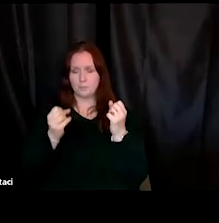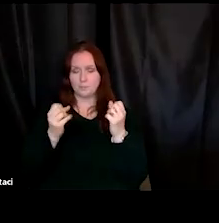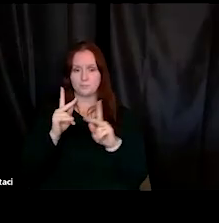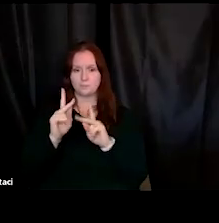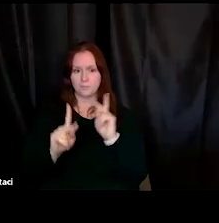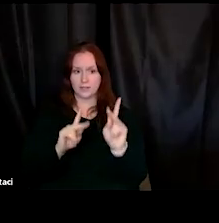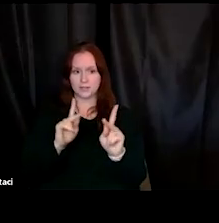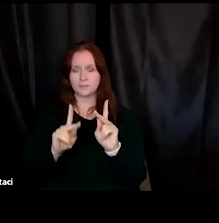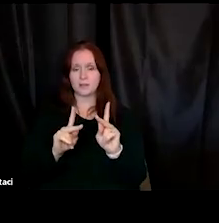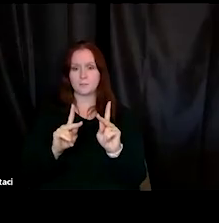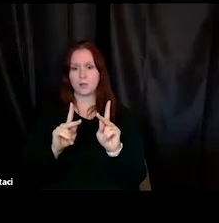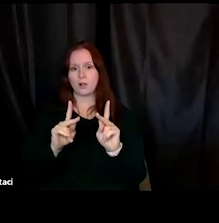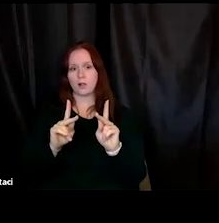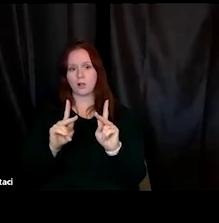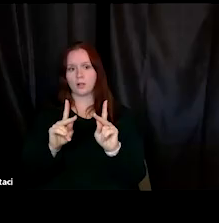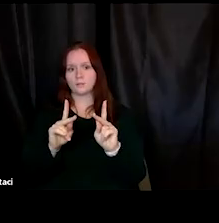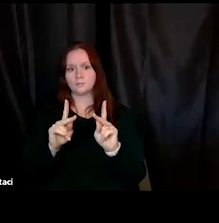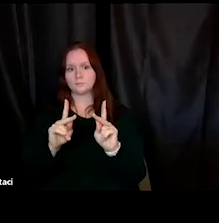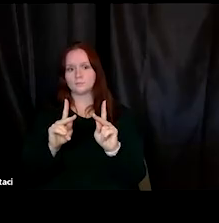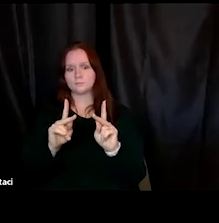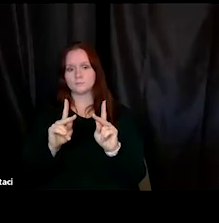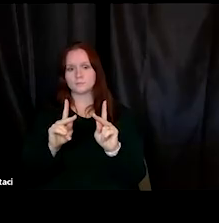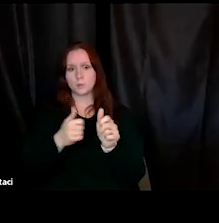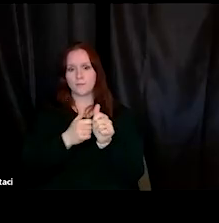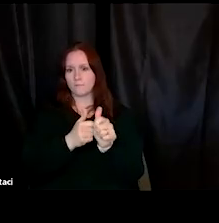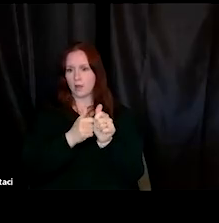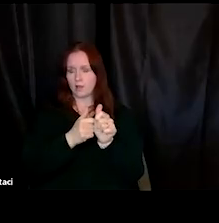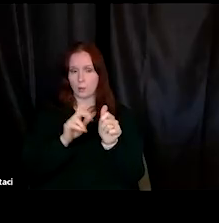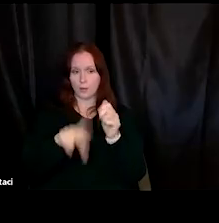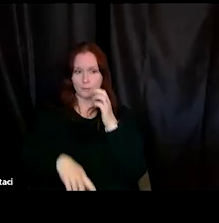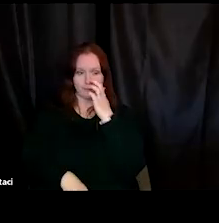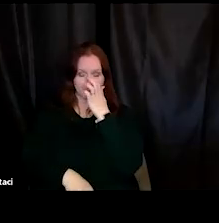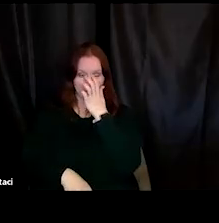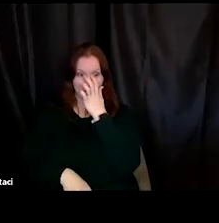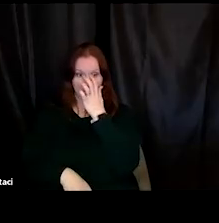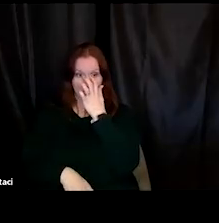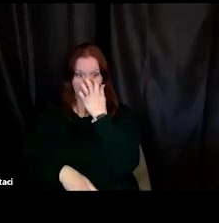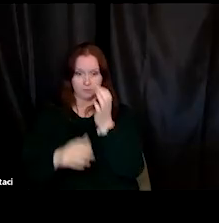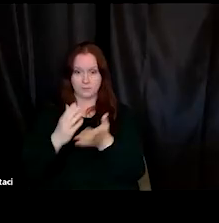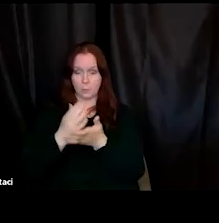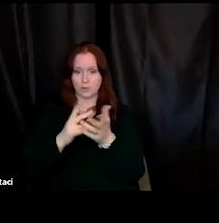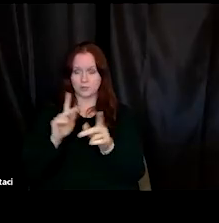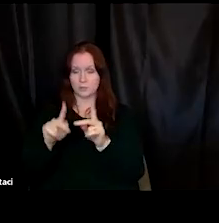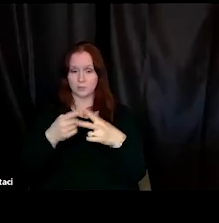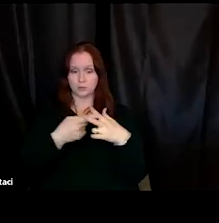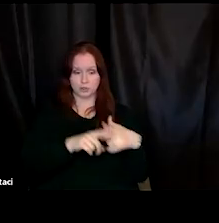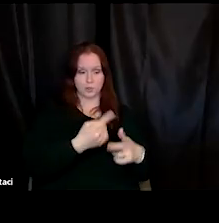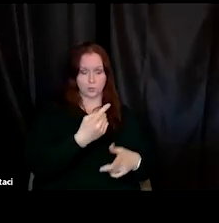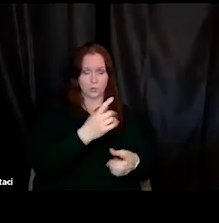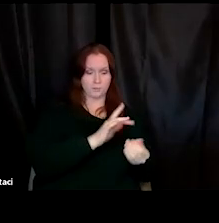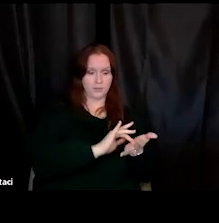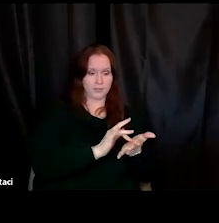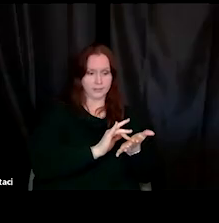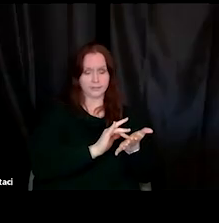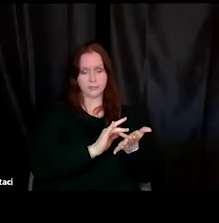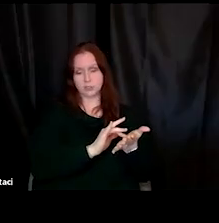o herramientas comunes que otros participantes del programa suelen tener, como un teléfono confiable.